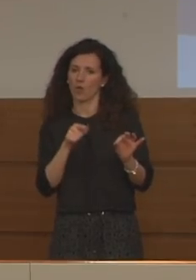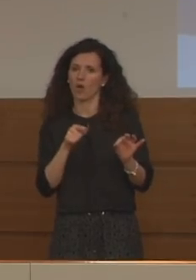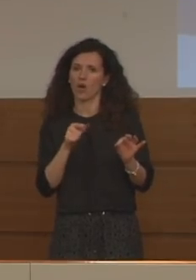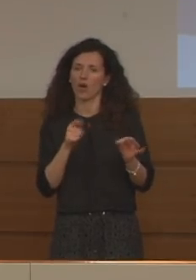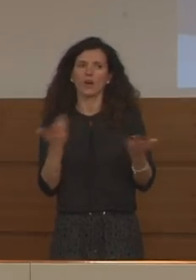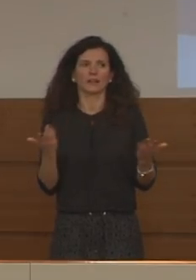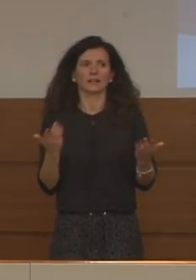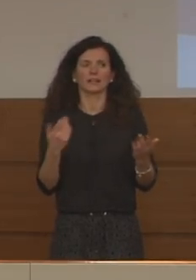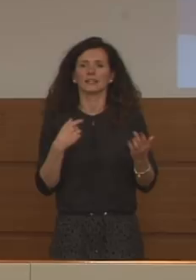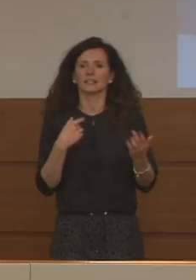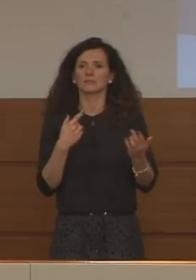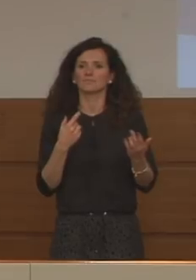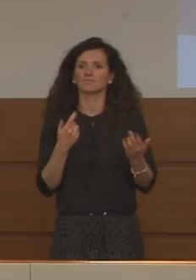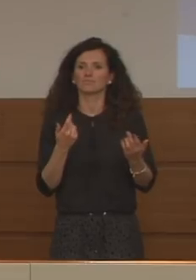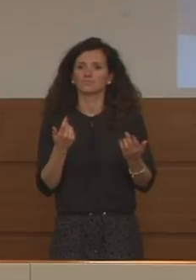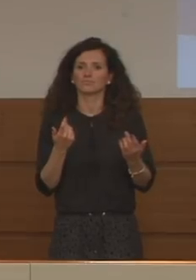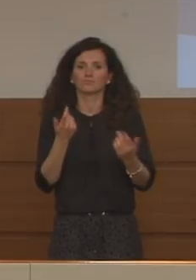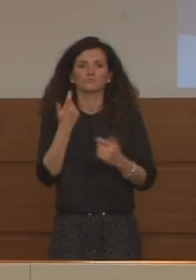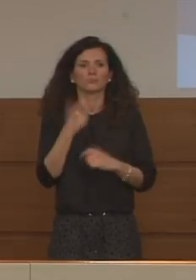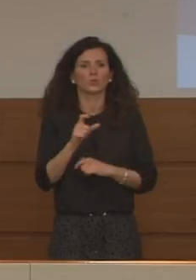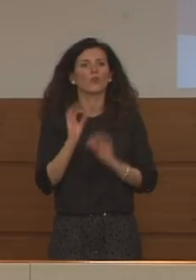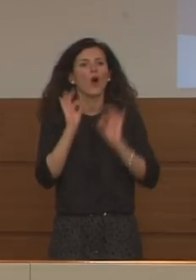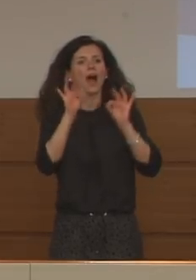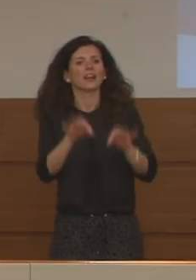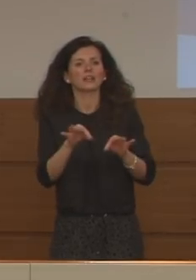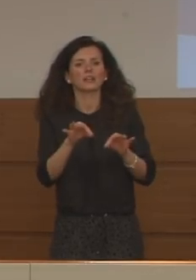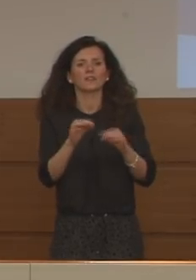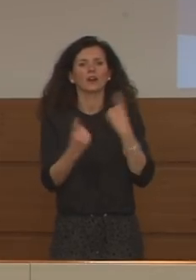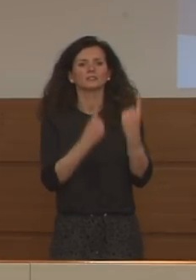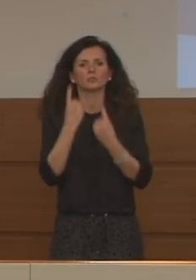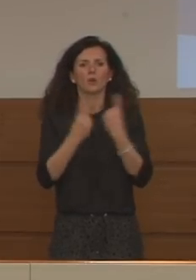numero di terapie intensive che tenga, perché ovviamente quelle hanno una